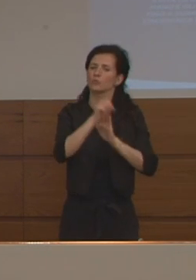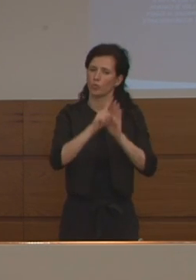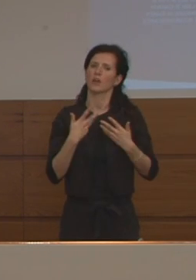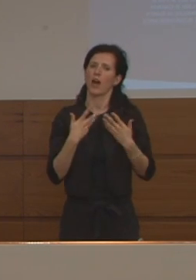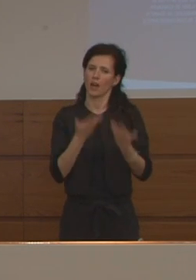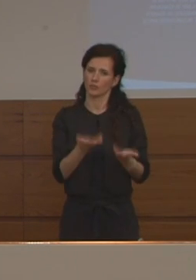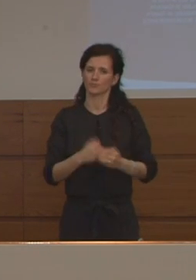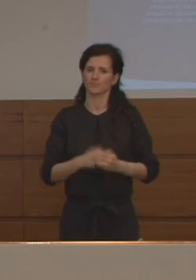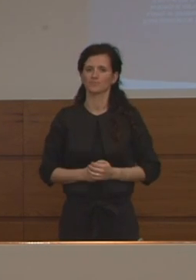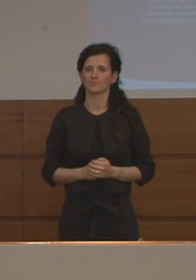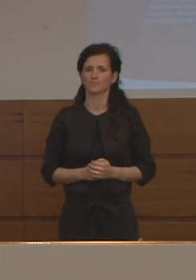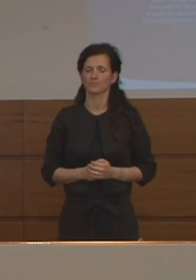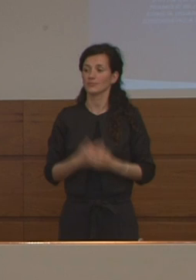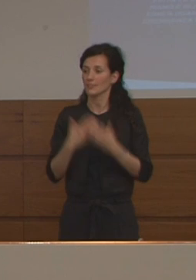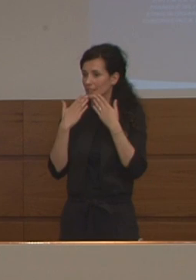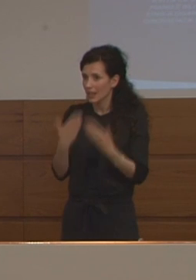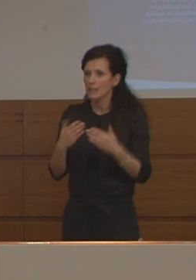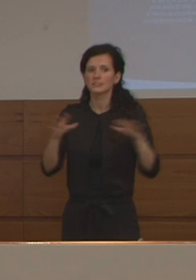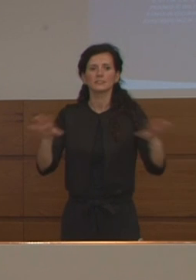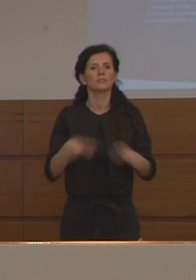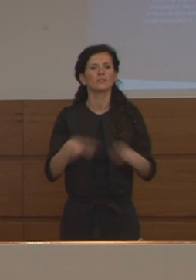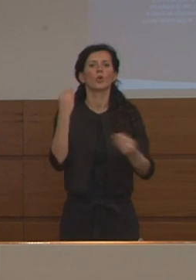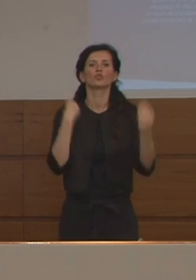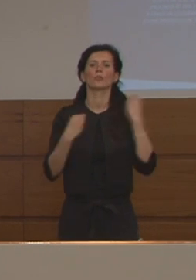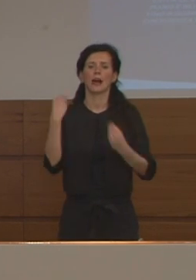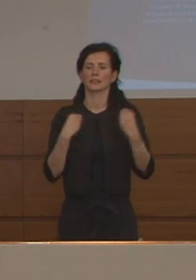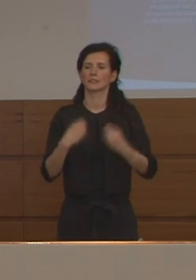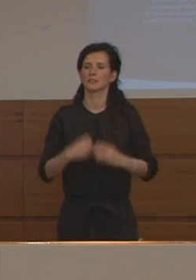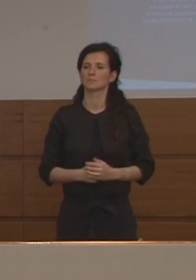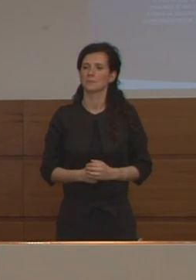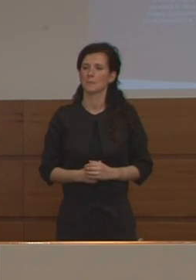Grazie. Diamo spazio alle domande.